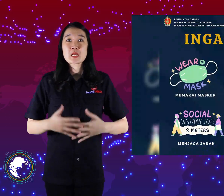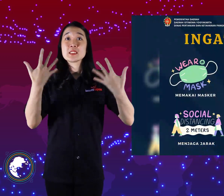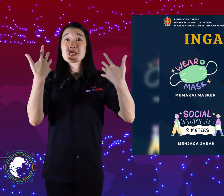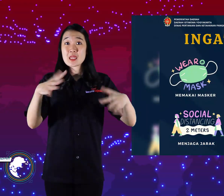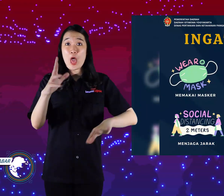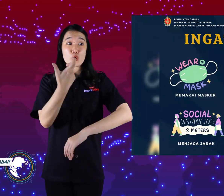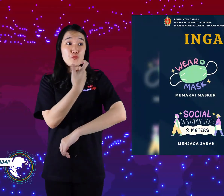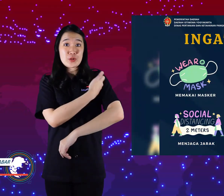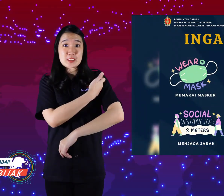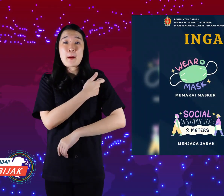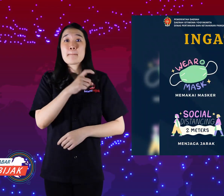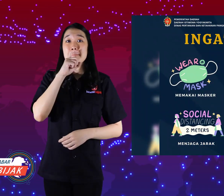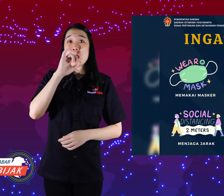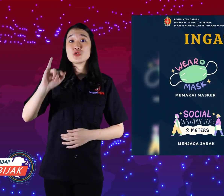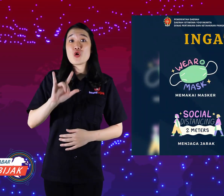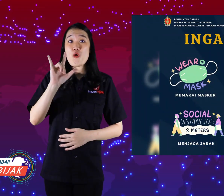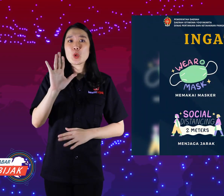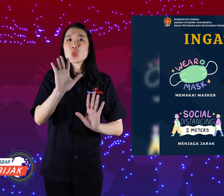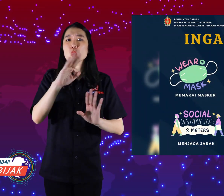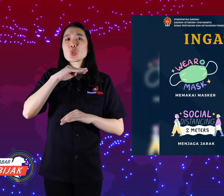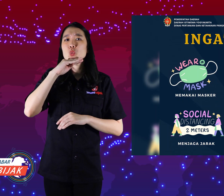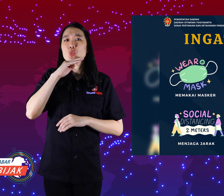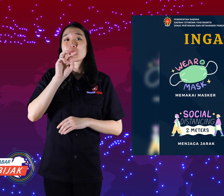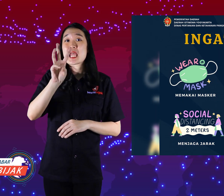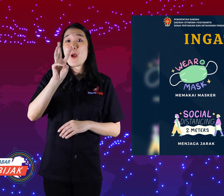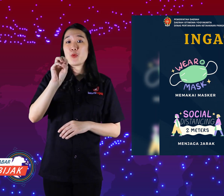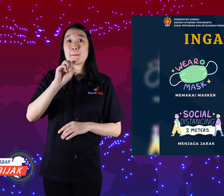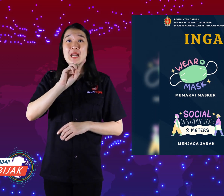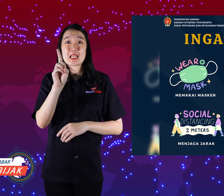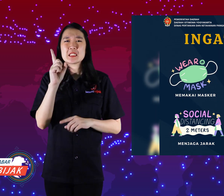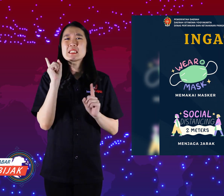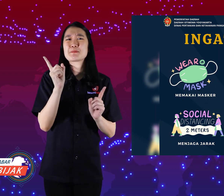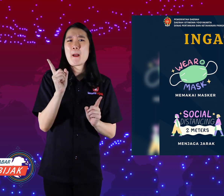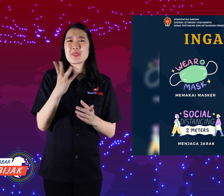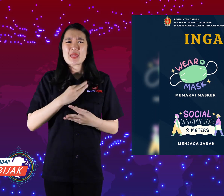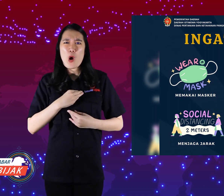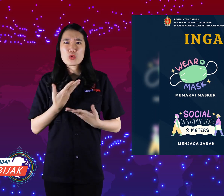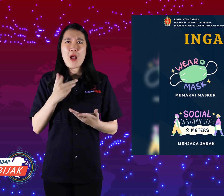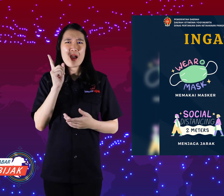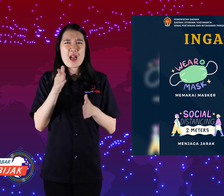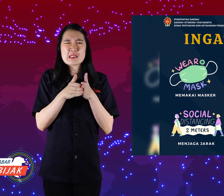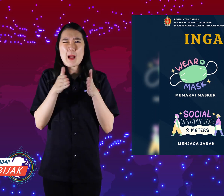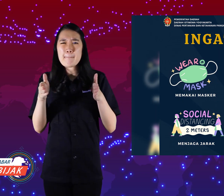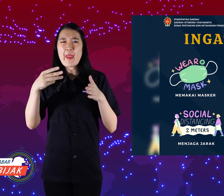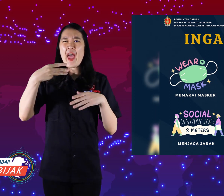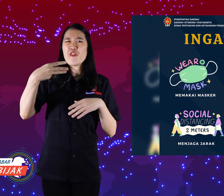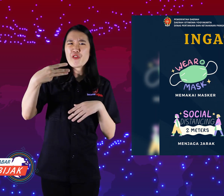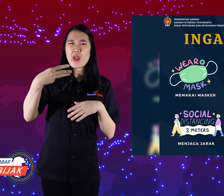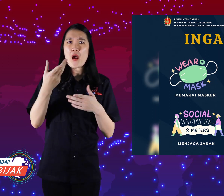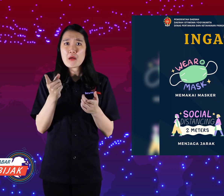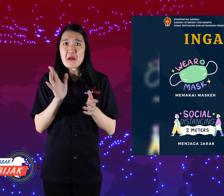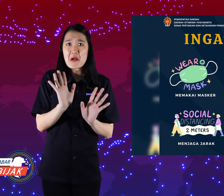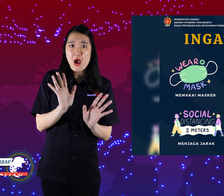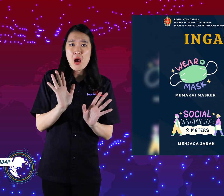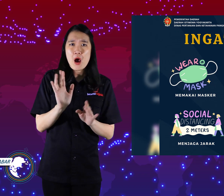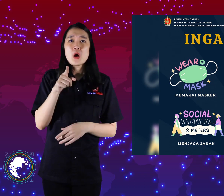Setelah disuntik, Pak Jokowi menunggu 30 menit sebab takutnya ada efek samping dari vaksin